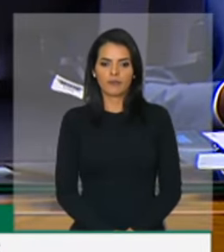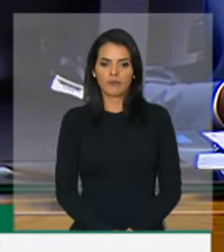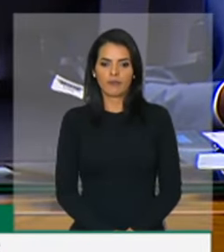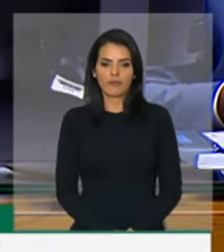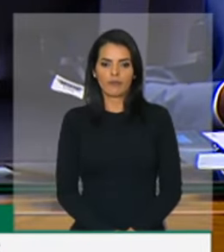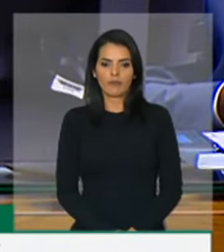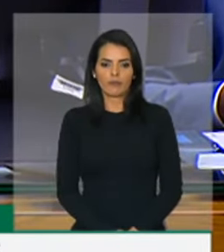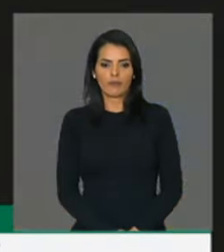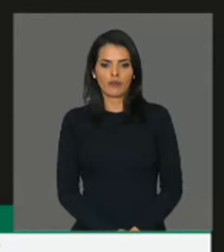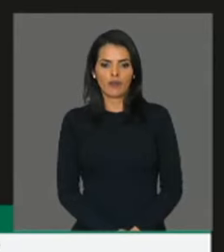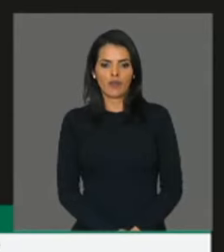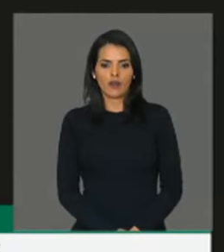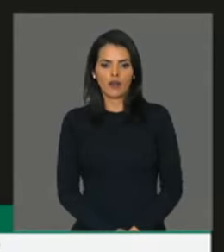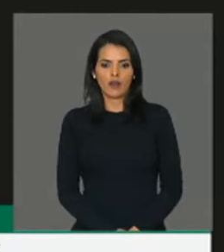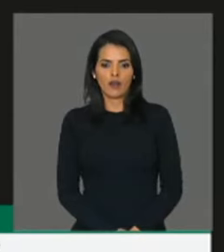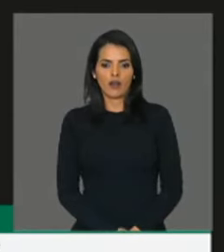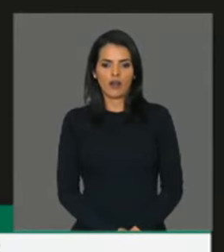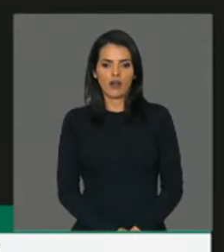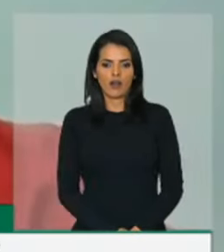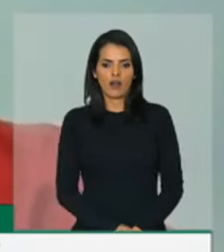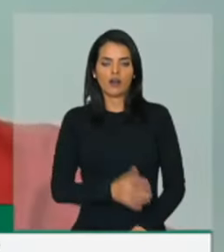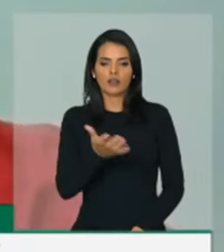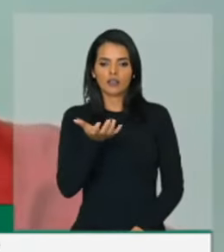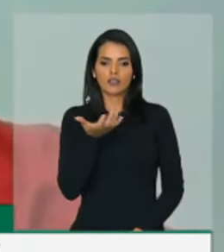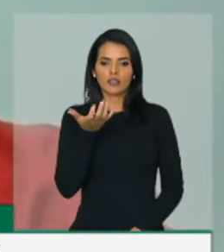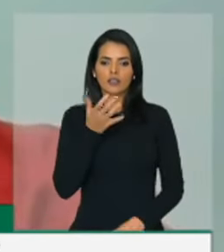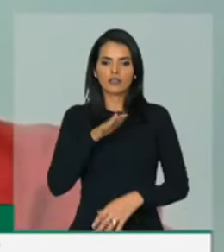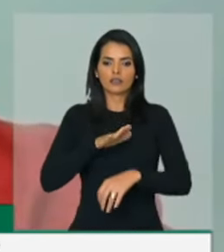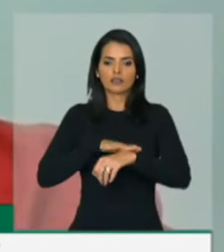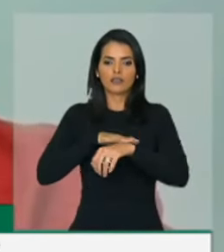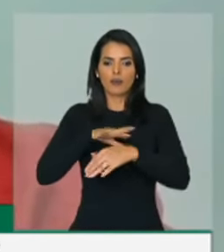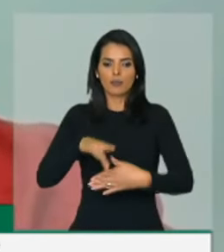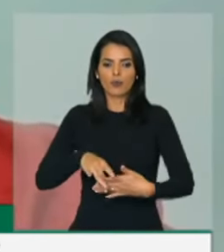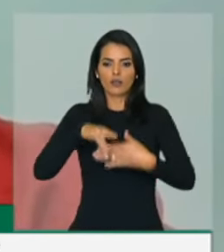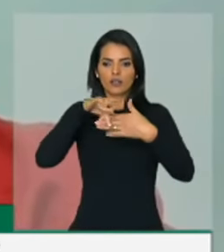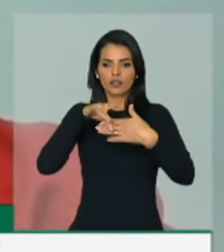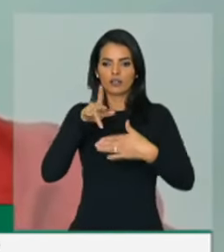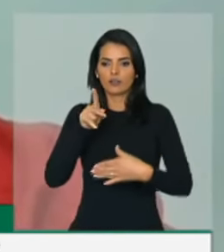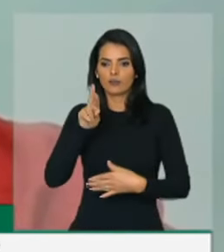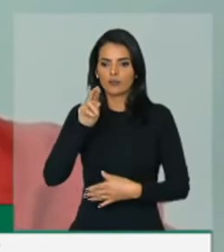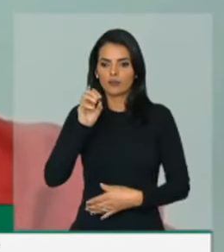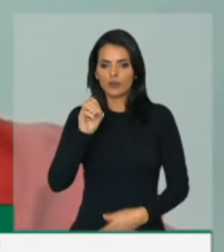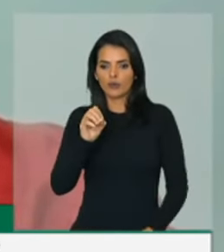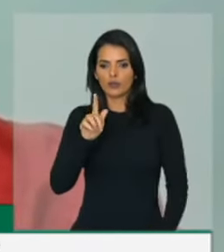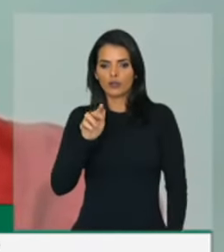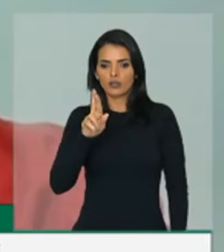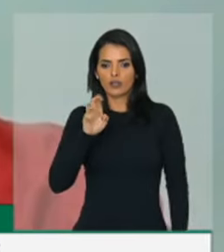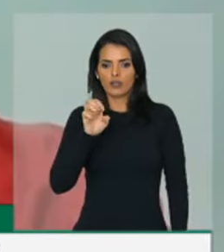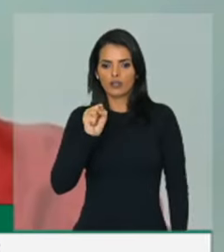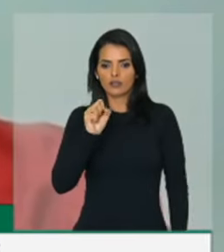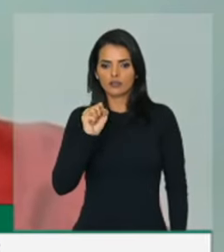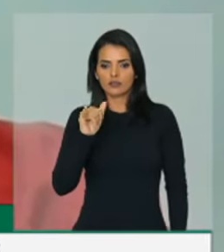NÃO ATRAPALHAR A VOTAÇÃO, USAR O TEMPO DE LÍDER DO PROGRESSISTA. ORIENTAR PELO PP. -- [PRESIDENTE]: COMO